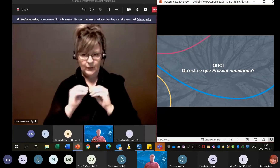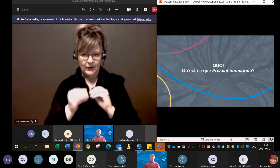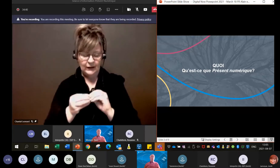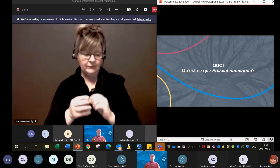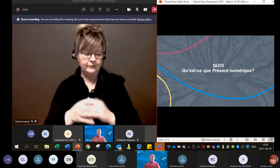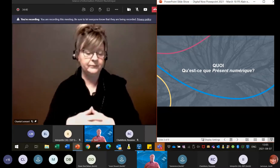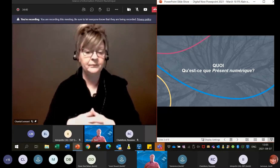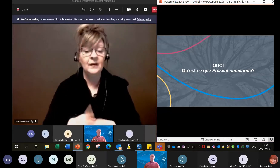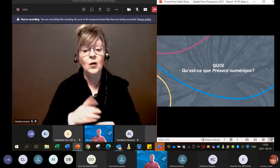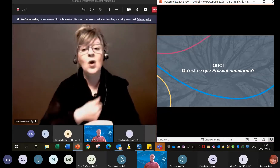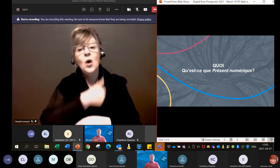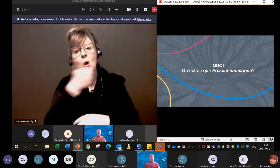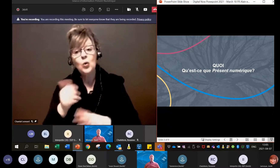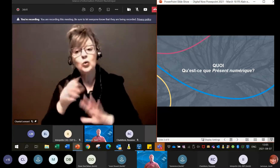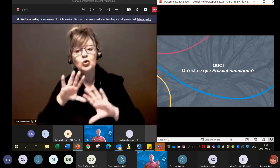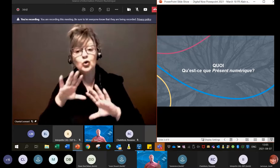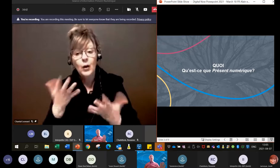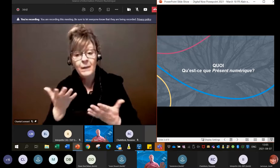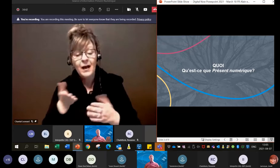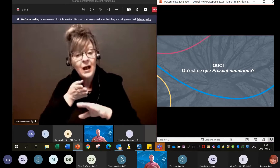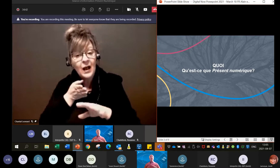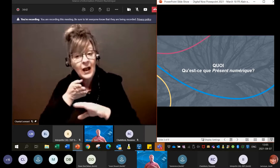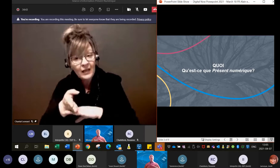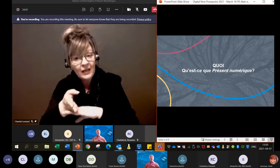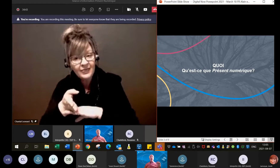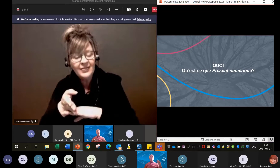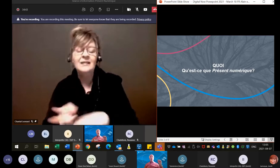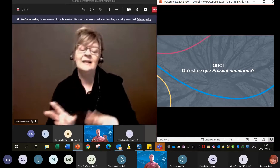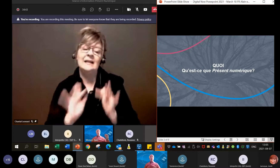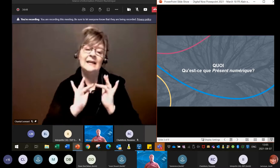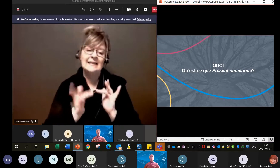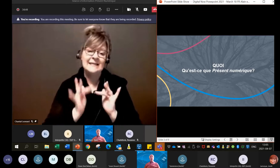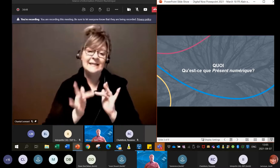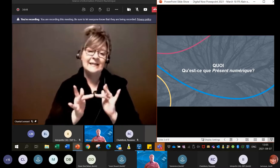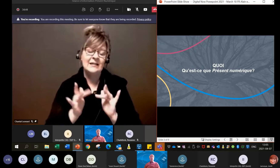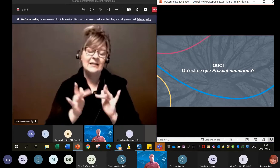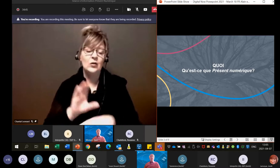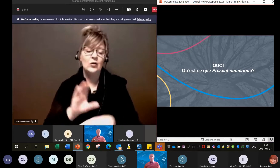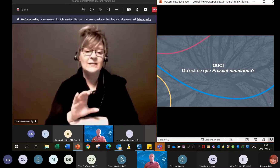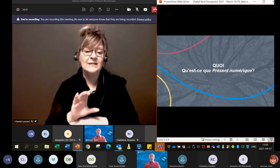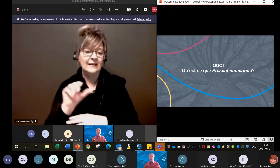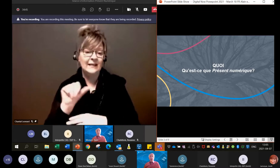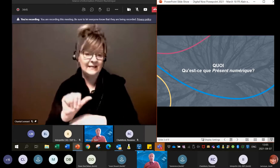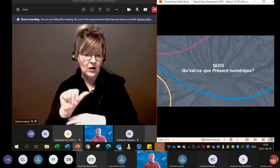peut-être un petit peu plus traditionnelle, sur le site du Conseil, en haut à gauche,